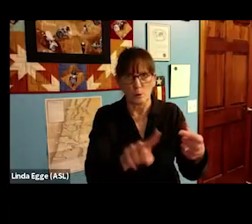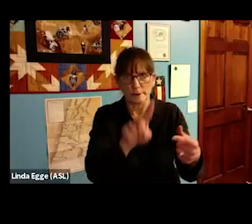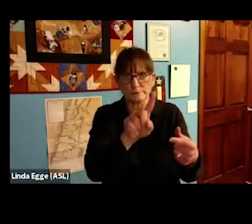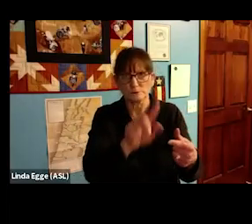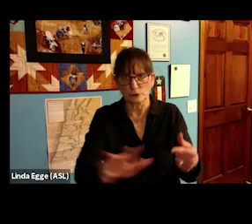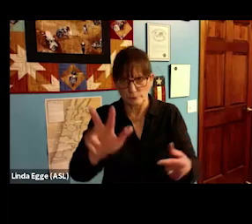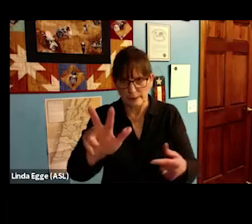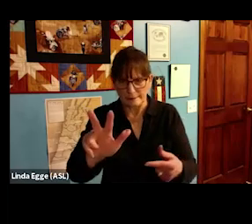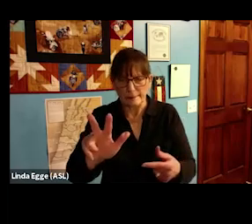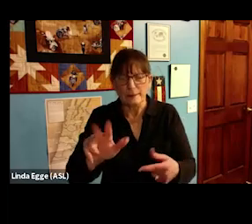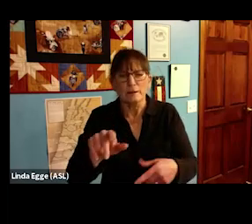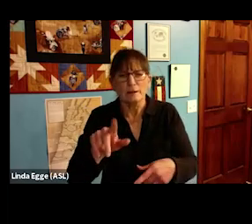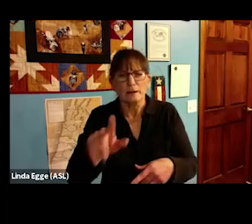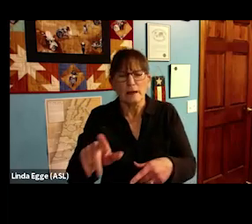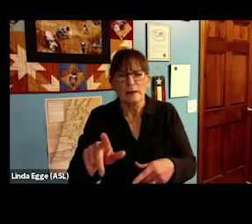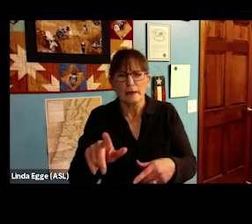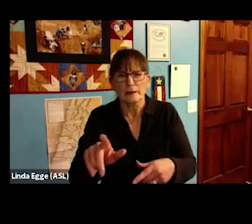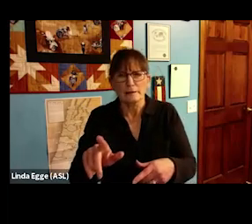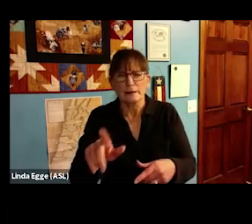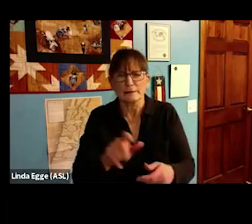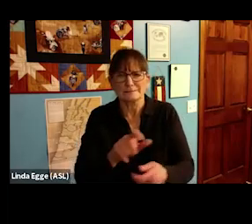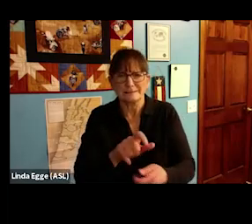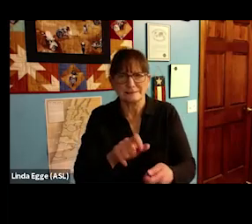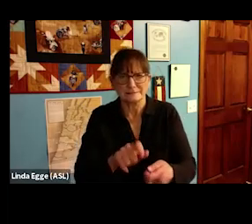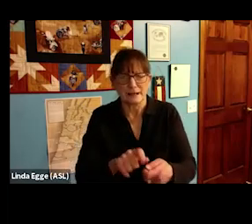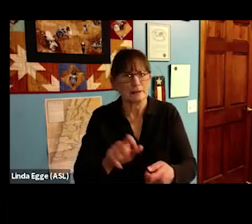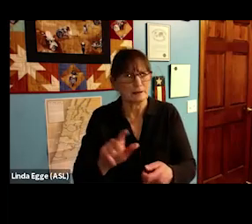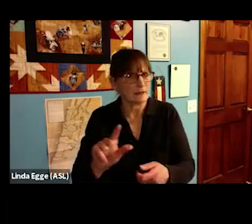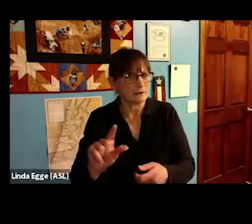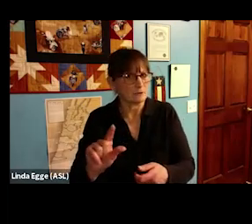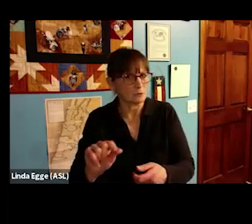Y si tienen alguna pregunta o algún problema con el registro o con la actualización de su registro,